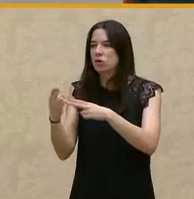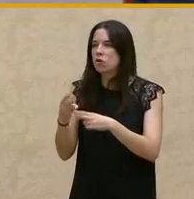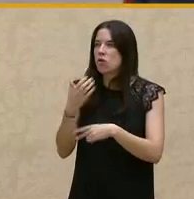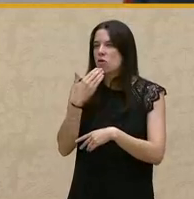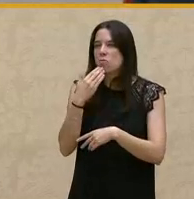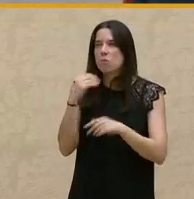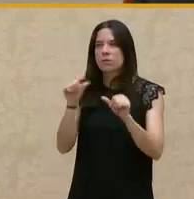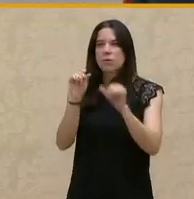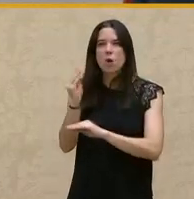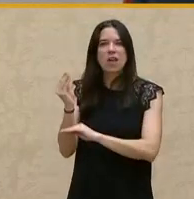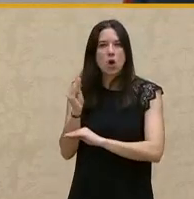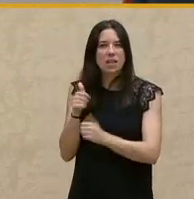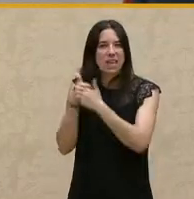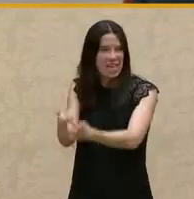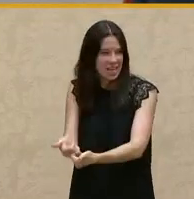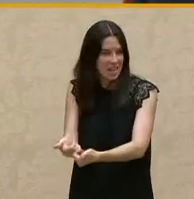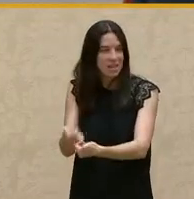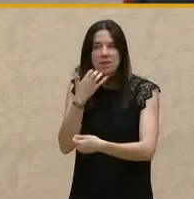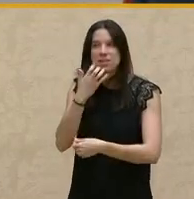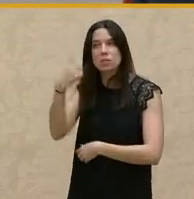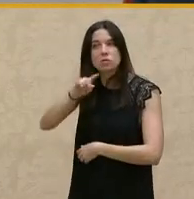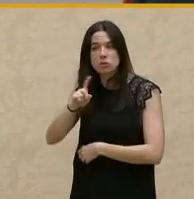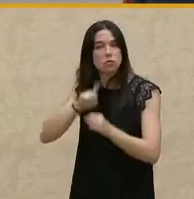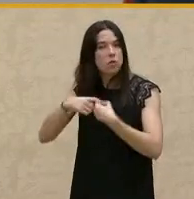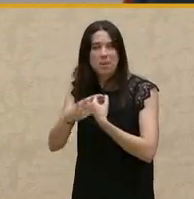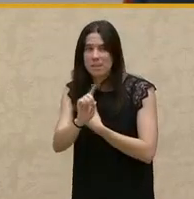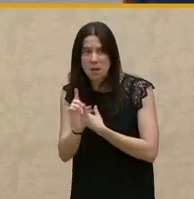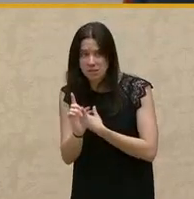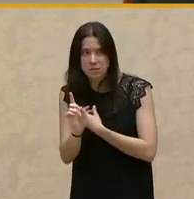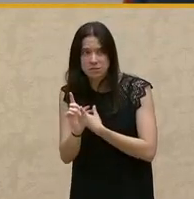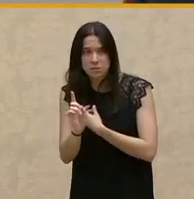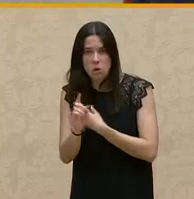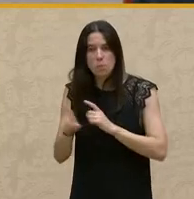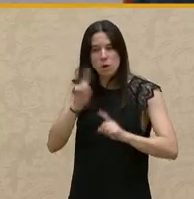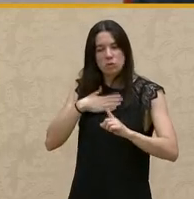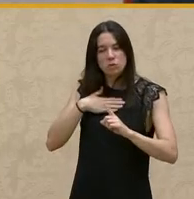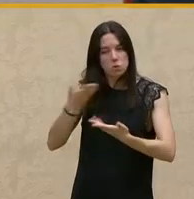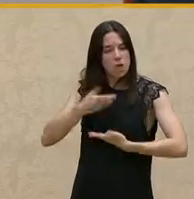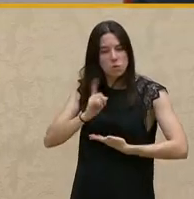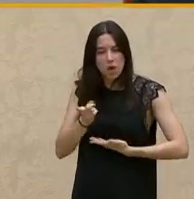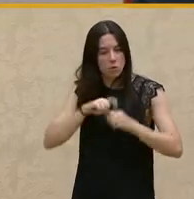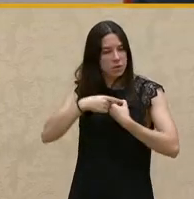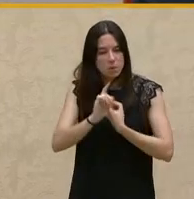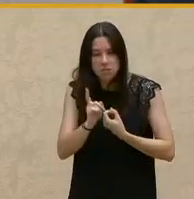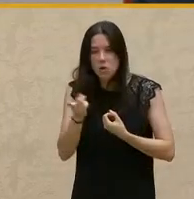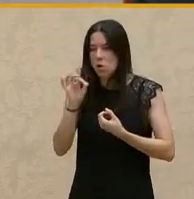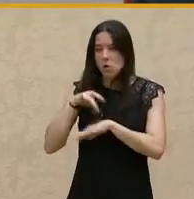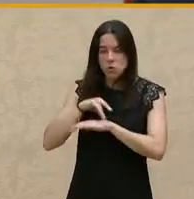seguir. Si vosotros no sois partícipes de vuestra problemática o nos guíais en ella,